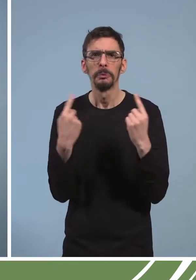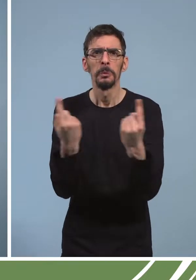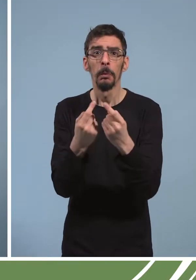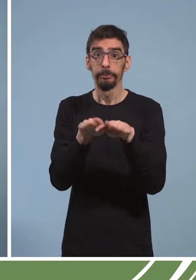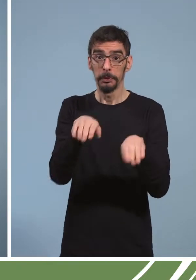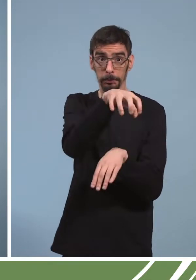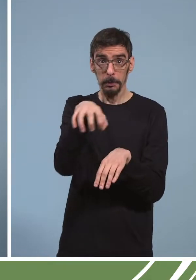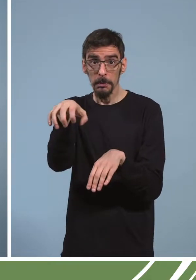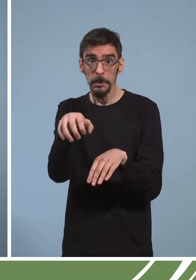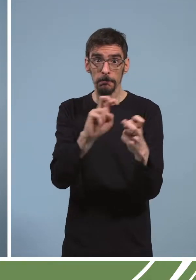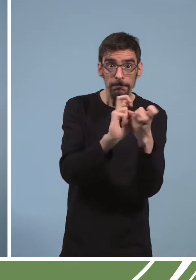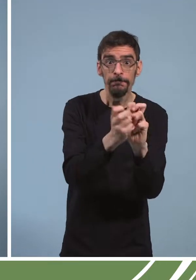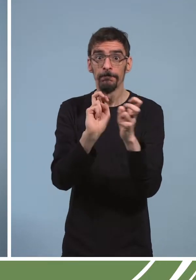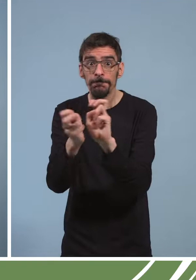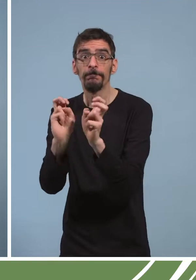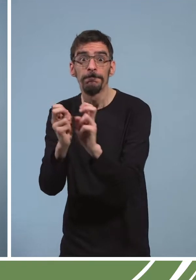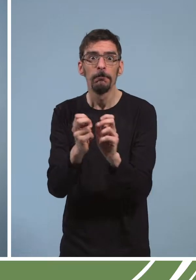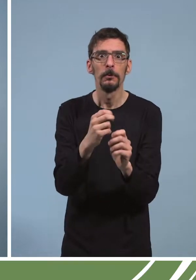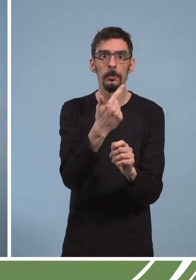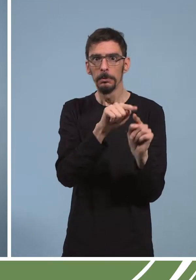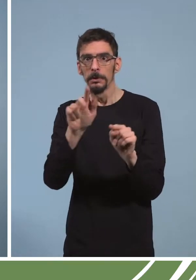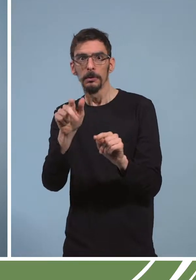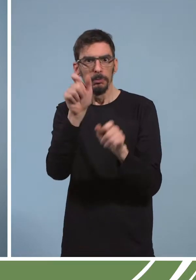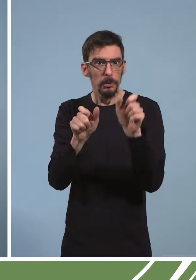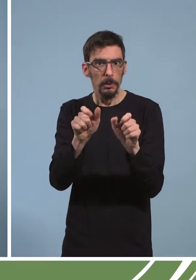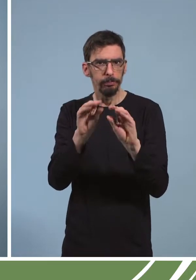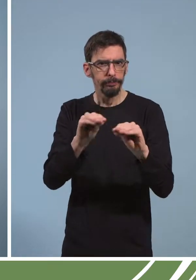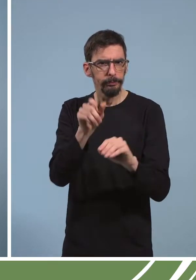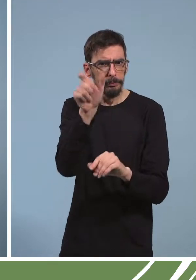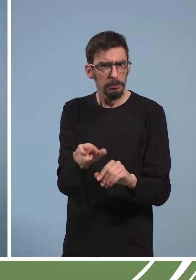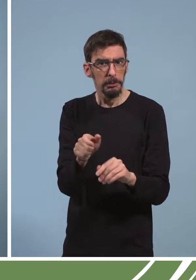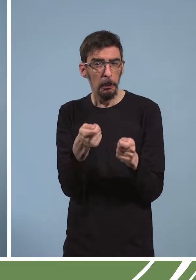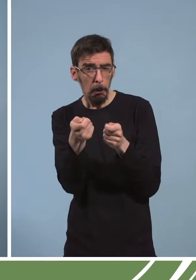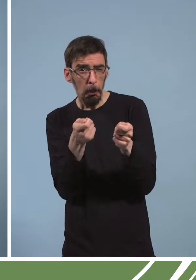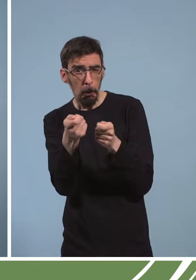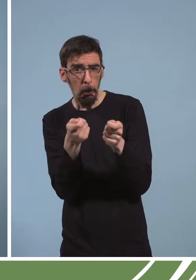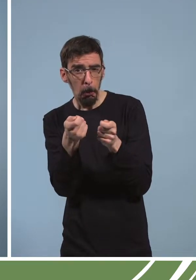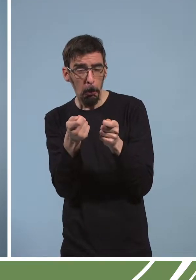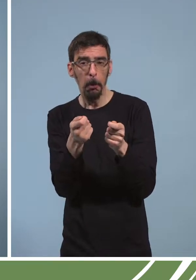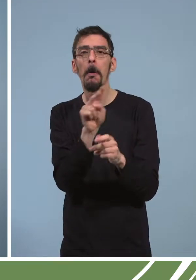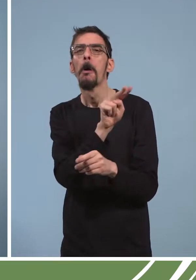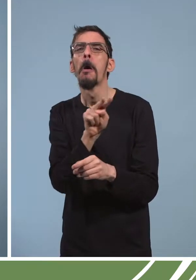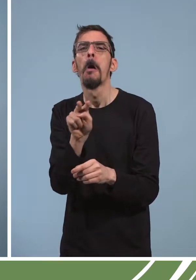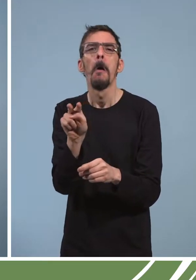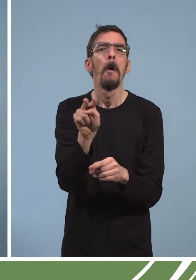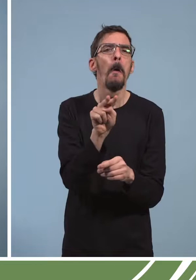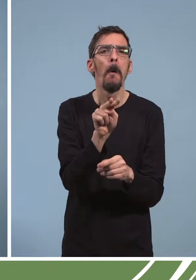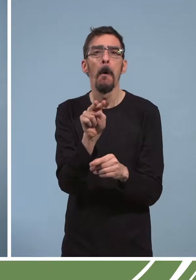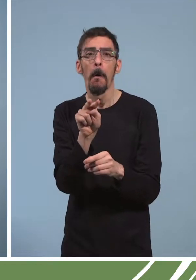Um den Raum vorzubereiten, stelle genug Tische und Stühle auf. Höchstens 2 bis 3 Teilnehmende sollten an einem Tisch sitzen.